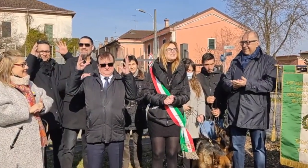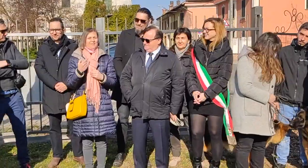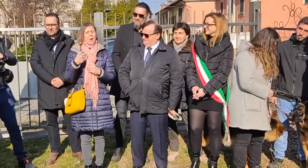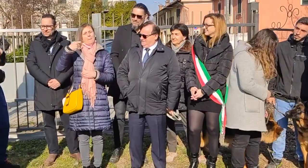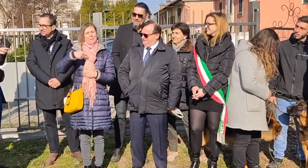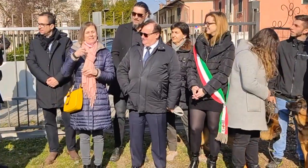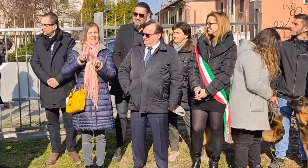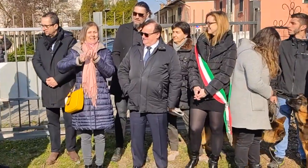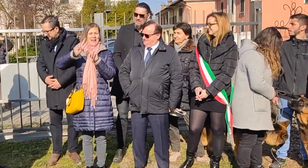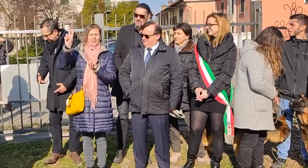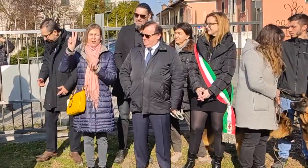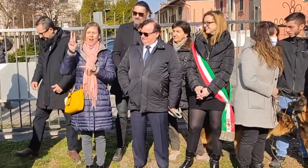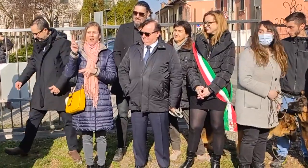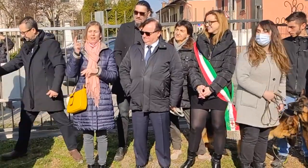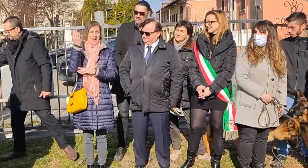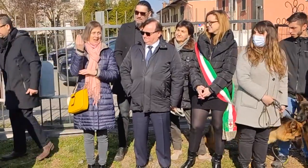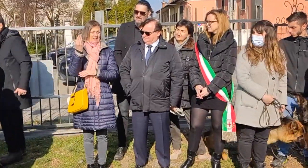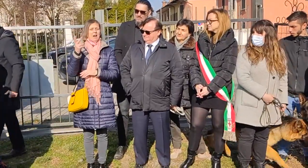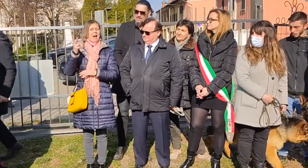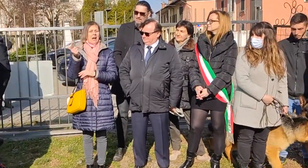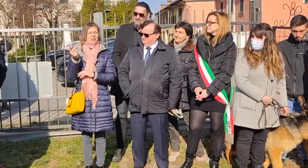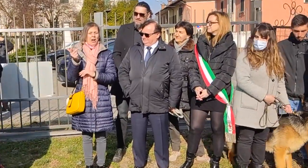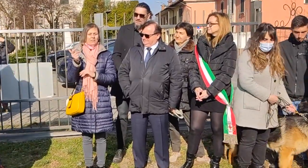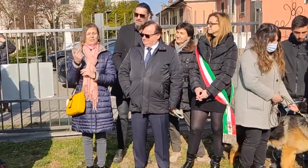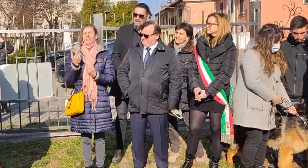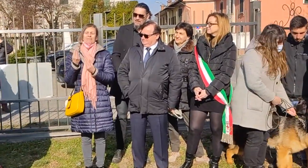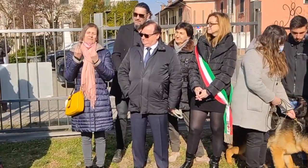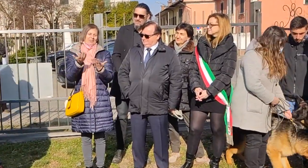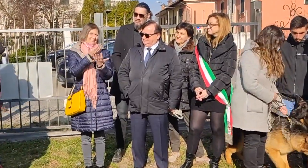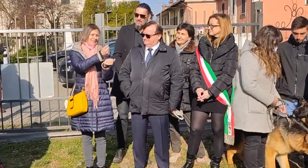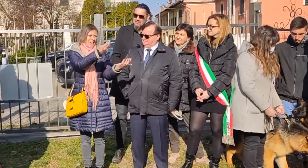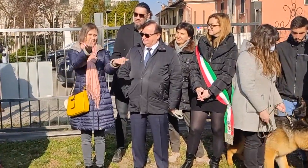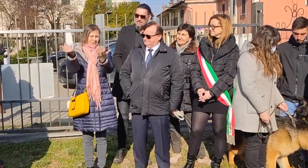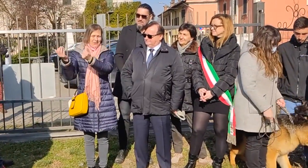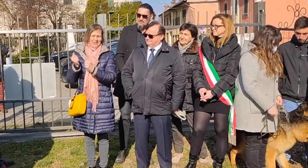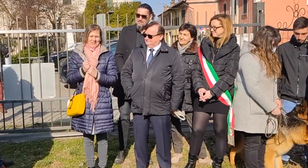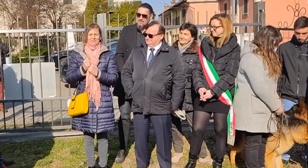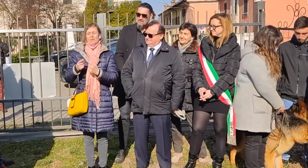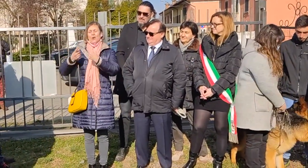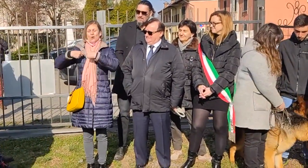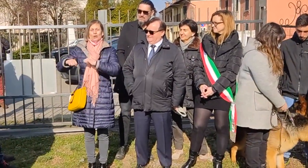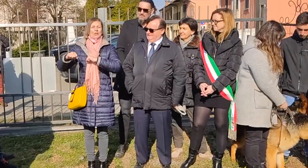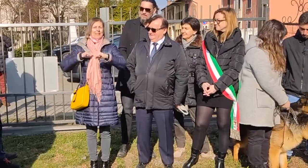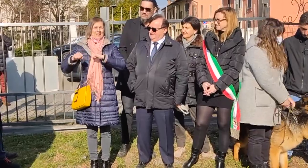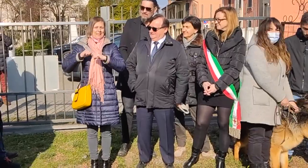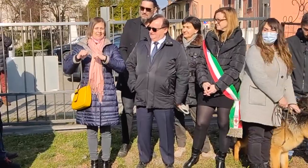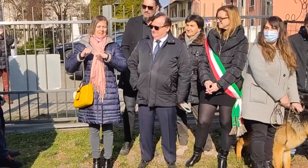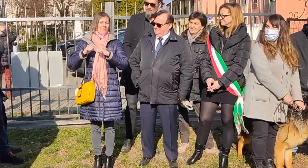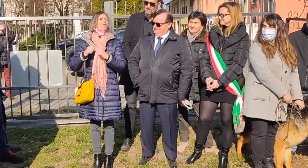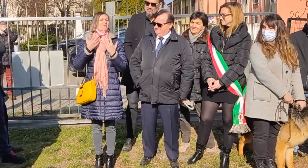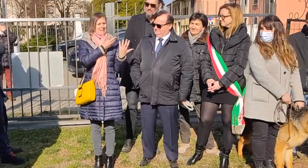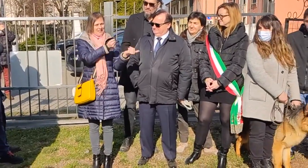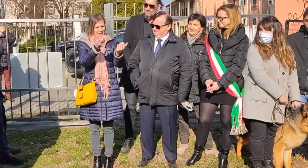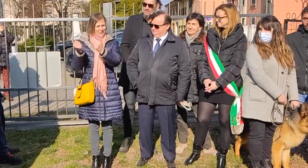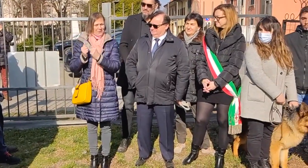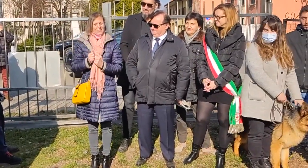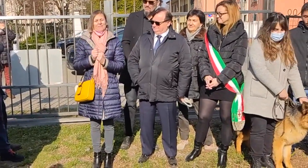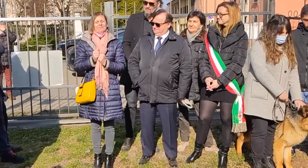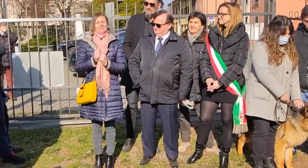Desidero portare i saluti da parte del Presidente Nazionale ENS, Angelo Raffaele Cagnazzo e del Consiglio Direttivo ENS.